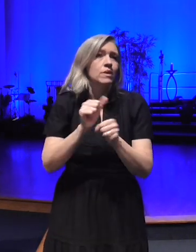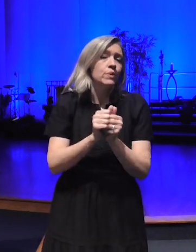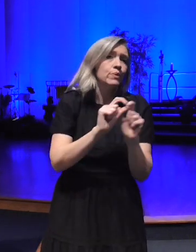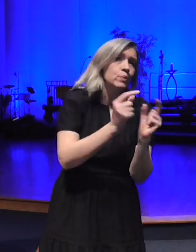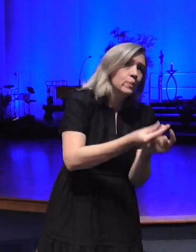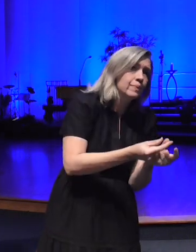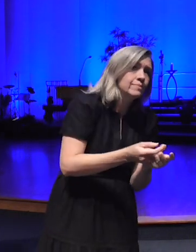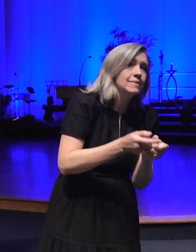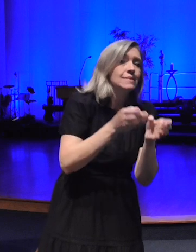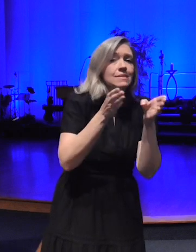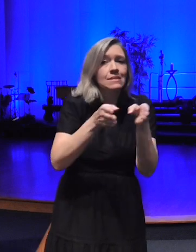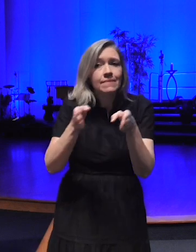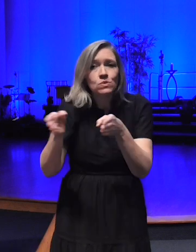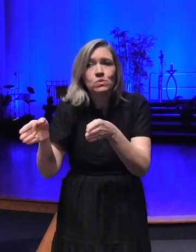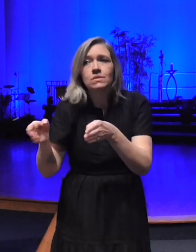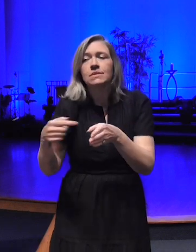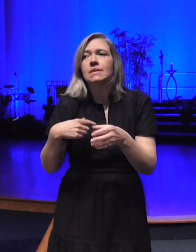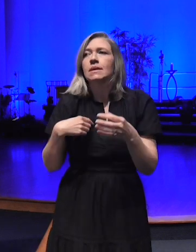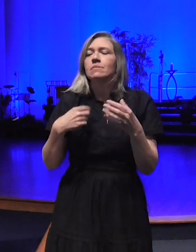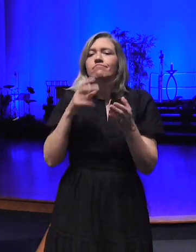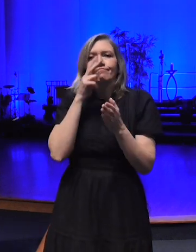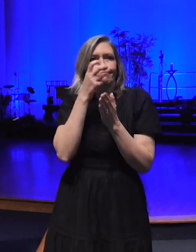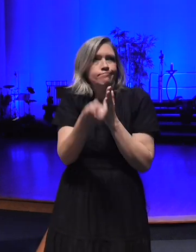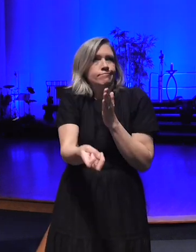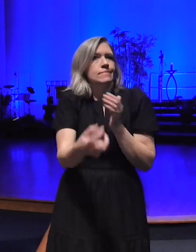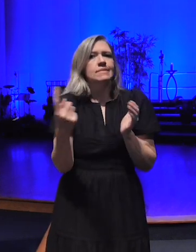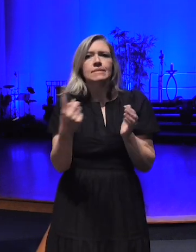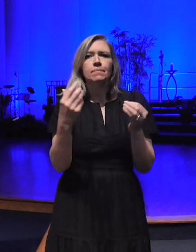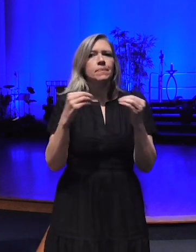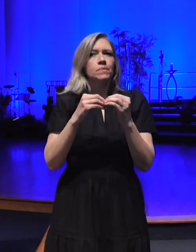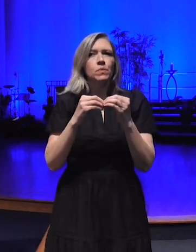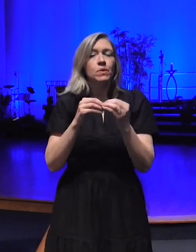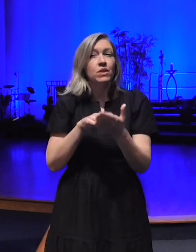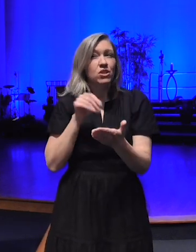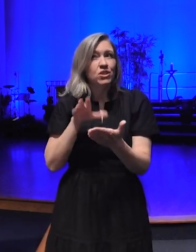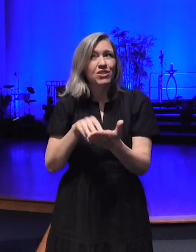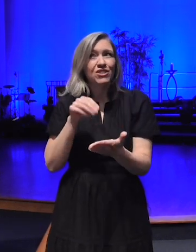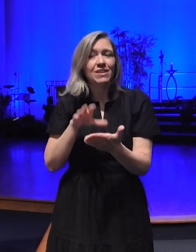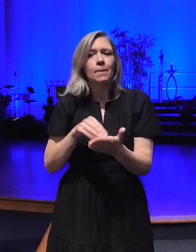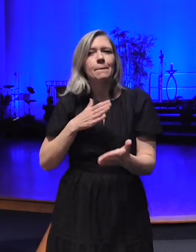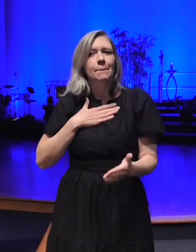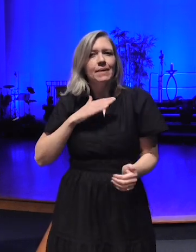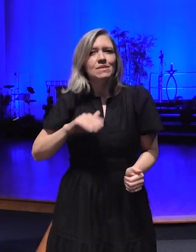más y aprendiendo, y mi alma sabía que necesitaba eso en esta vida también. Entonces, ¿qué